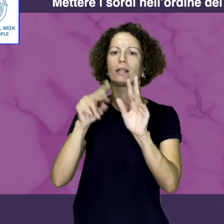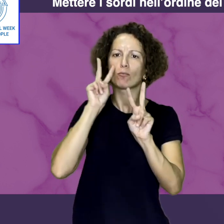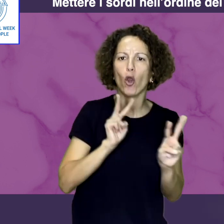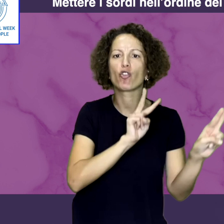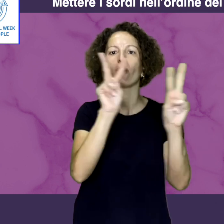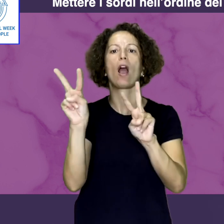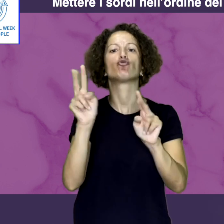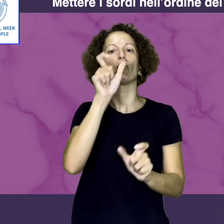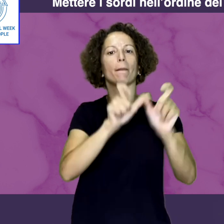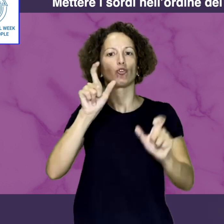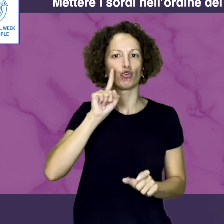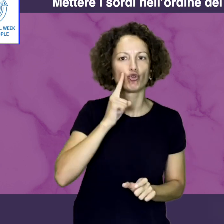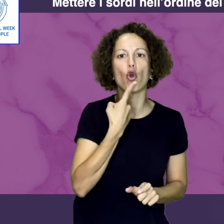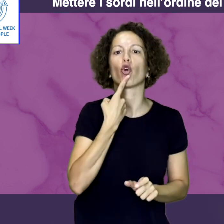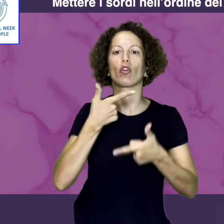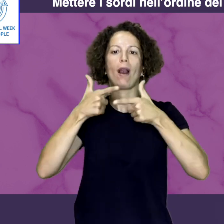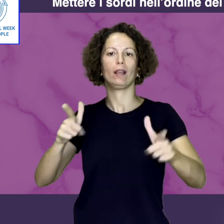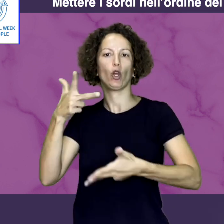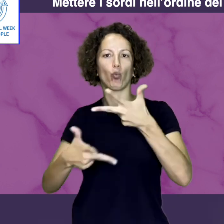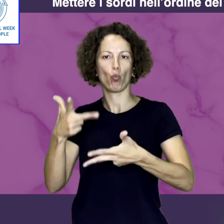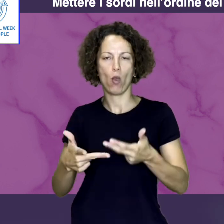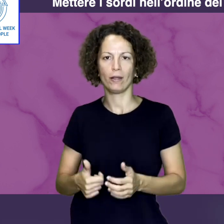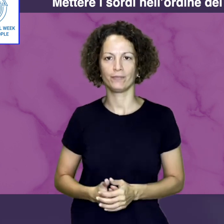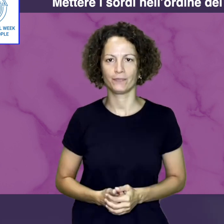il monitoraggio delle persone sorde e delle lingue dei segni.